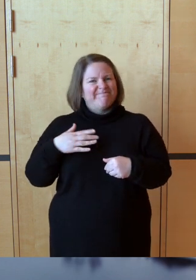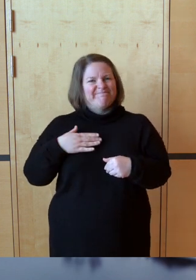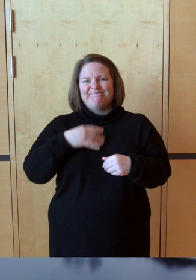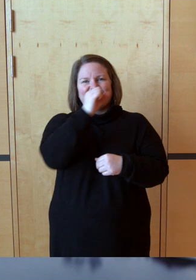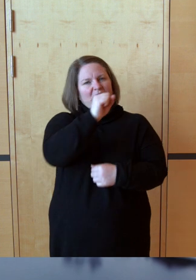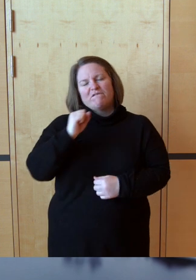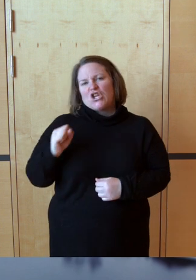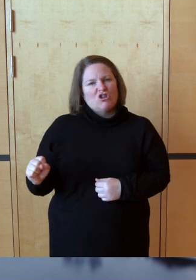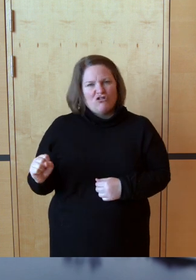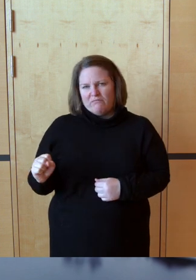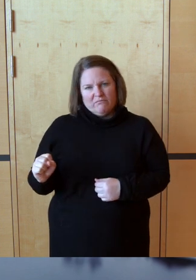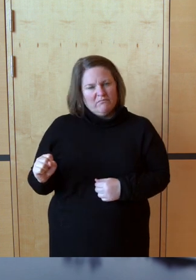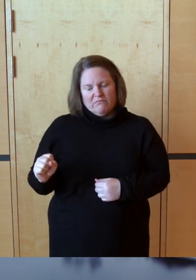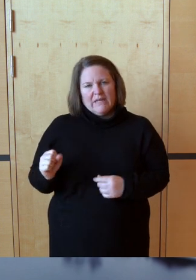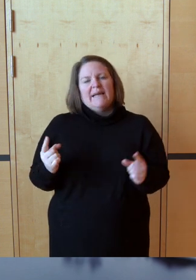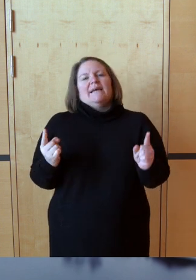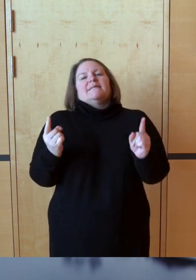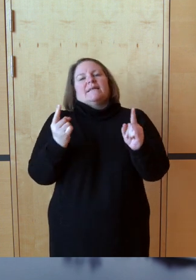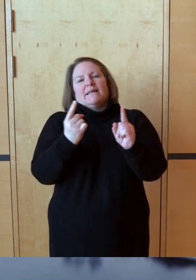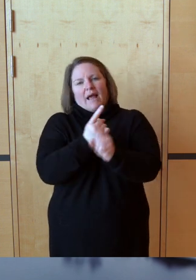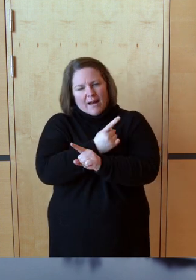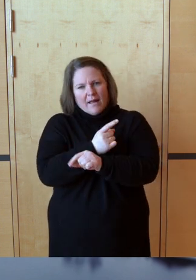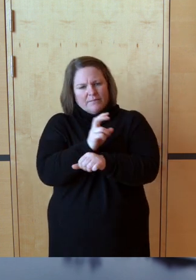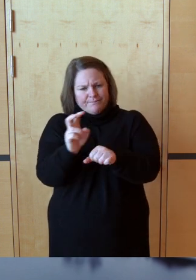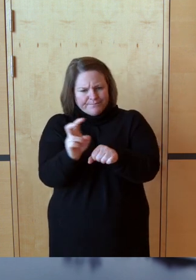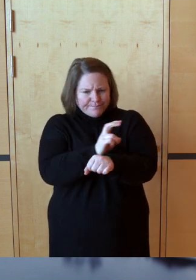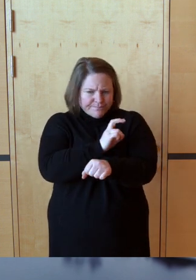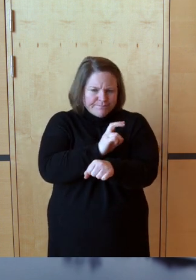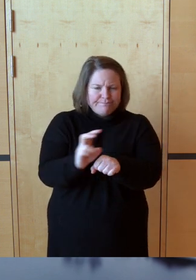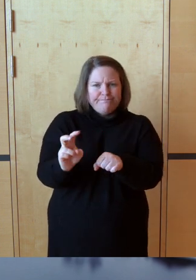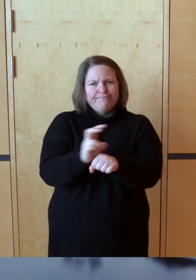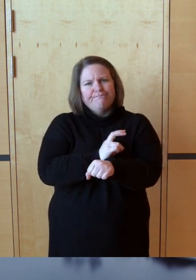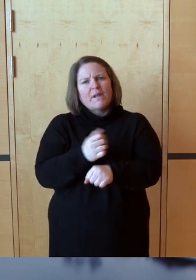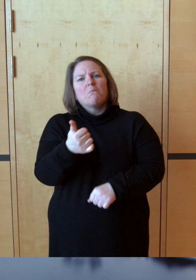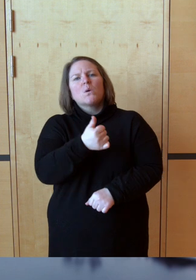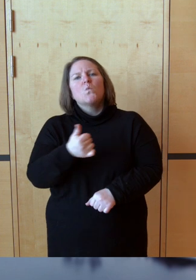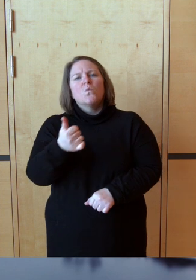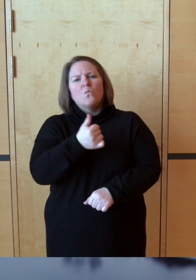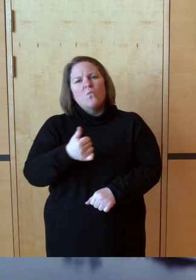Utan att de istället är att se över de behov som finns i den nuvarande